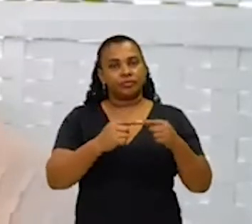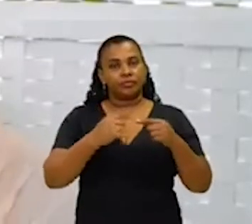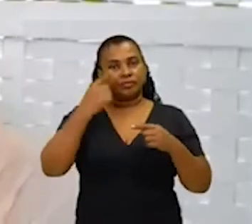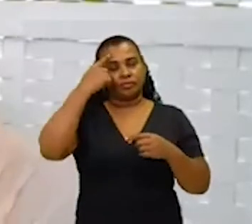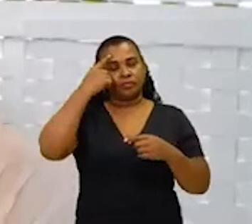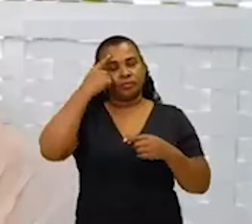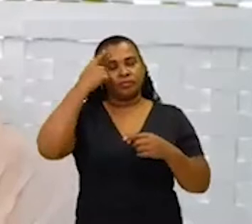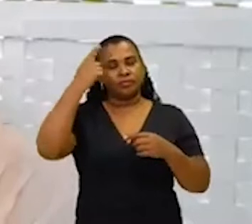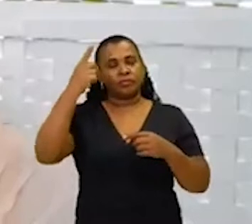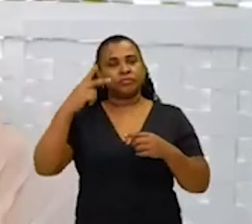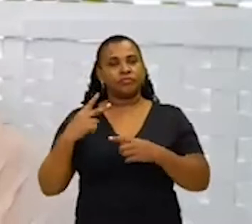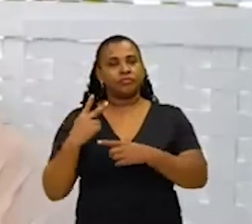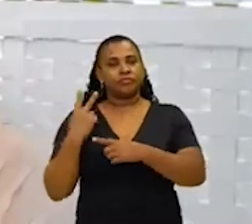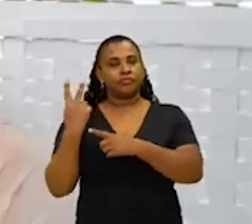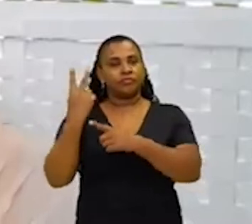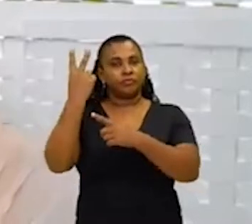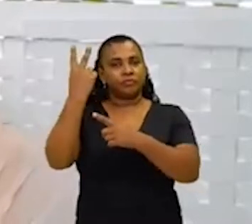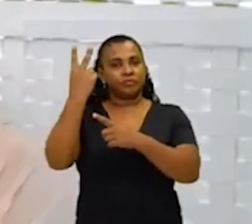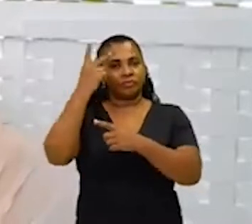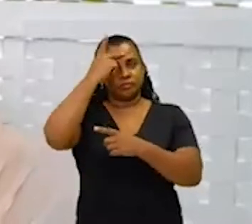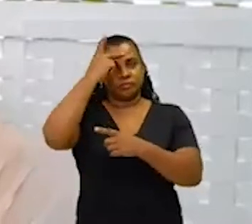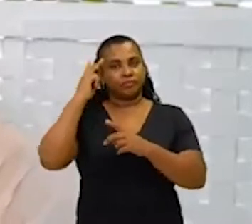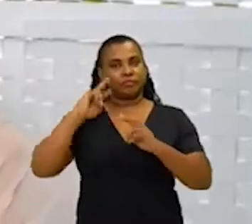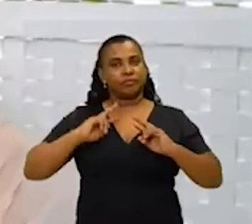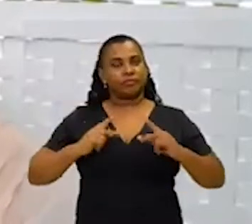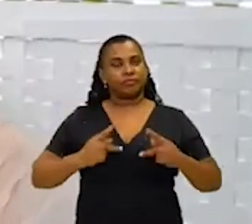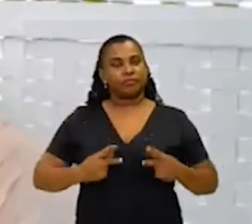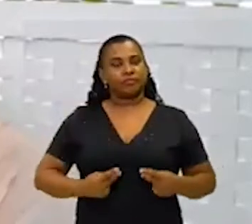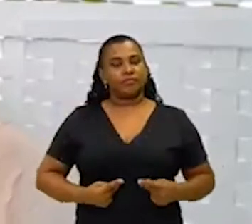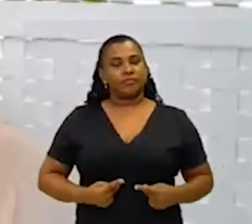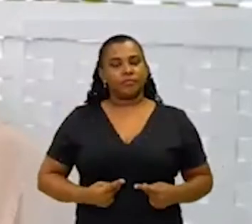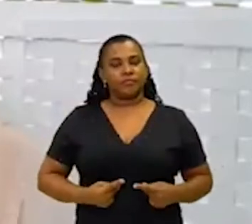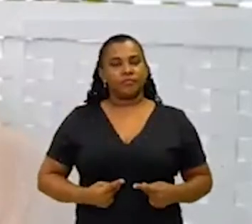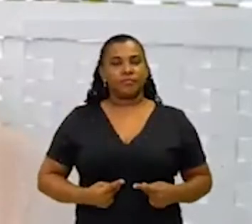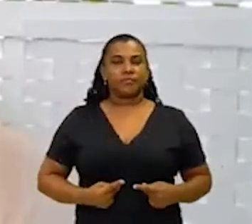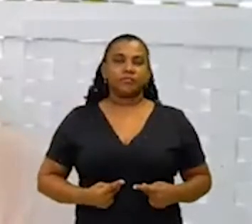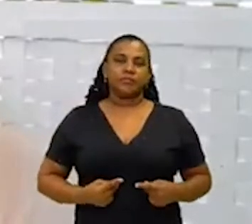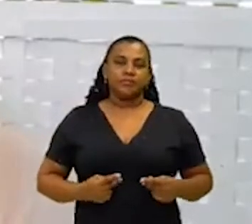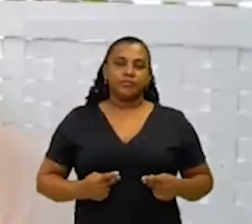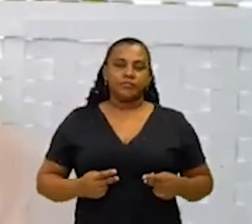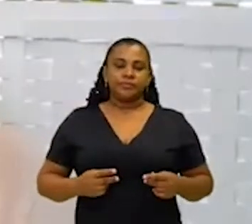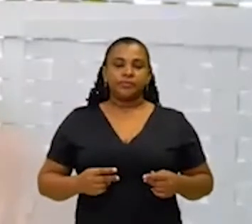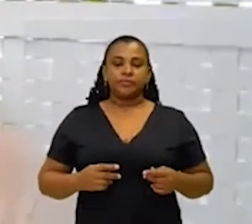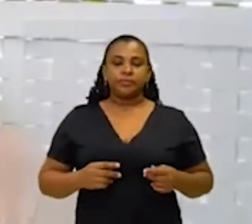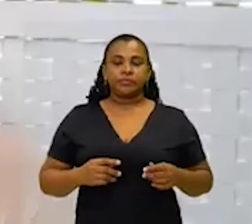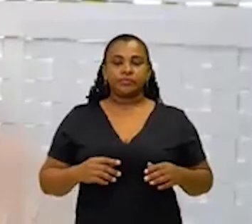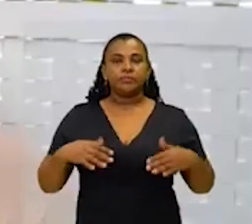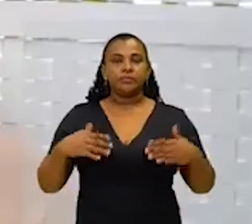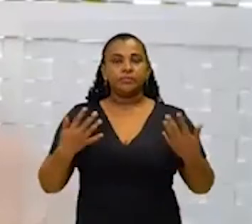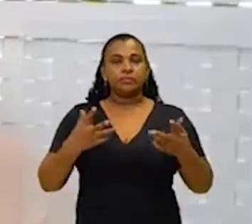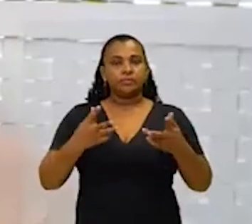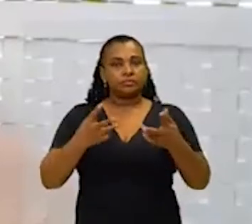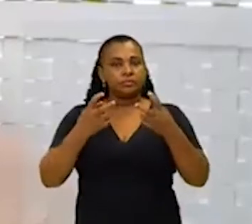de valorização da dignidade da pessoa humana bom então Lu leve observamos que apesar dessa